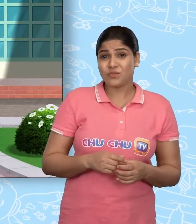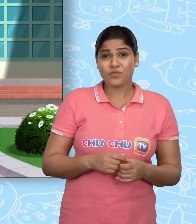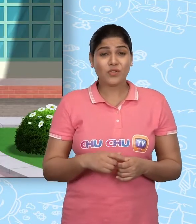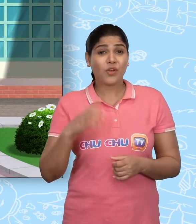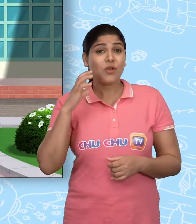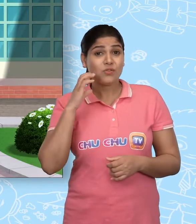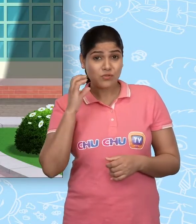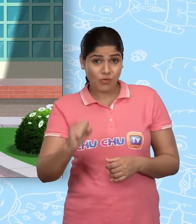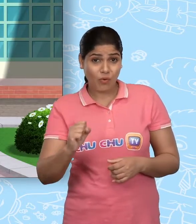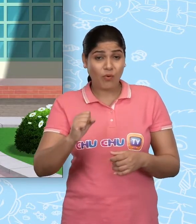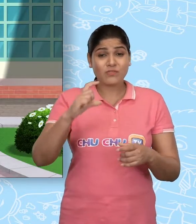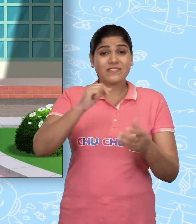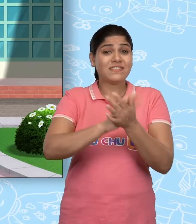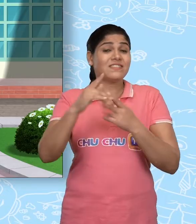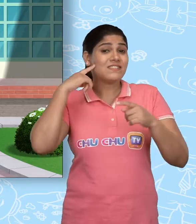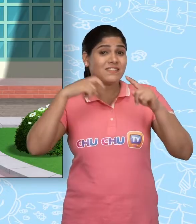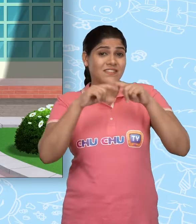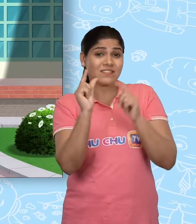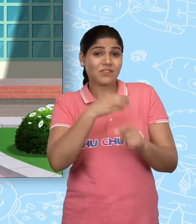तो Chiku Doctor के पास चली गई